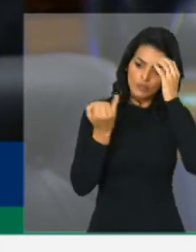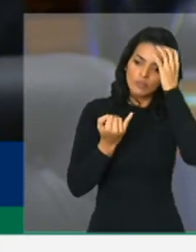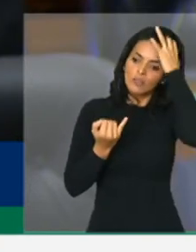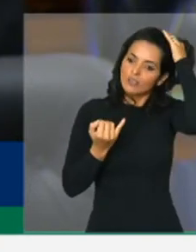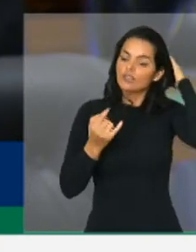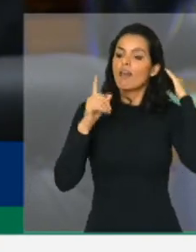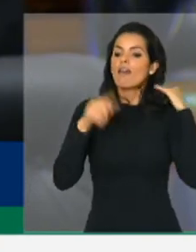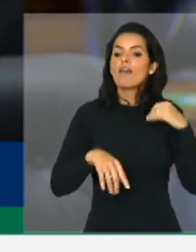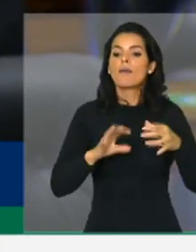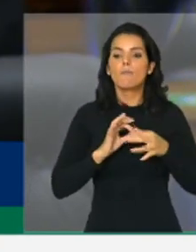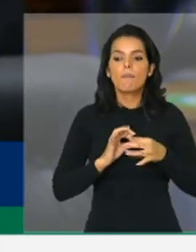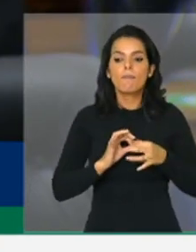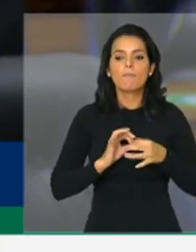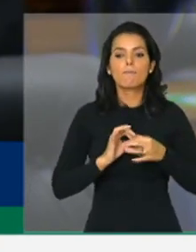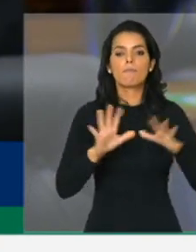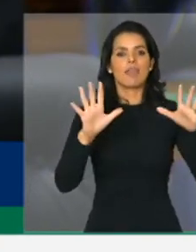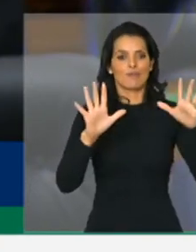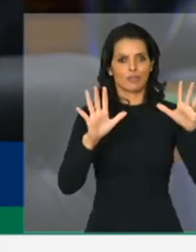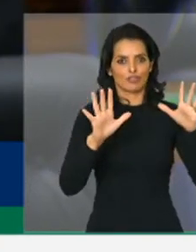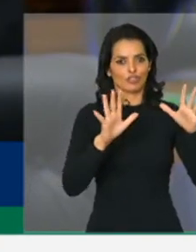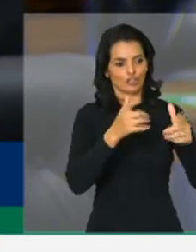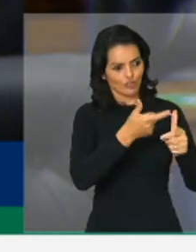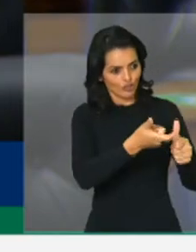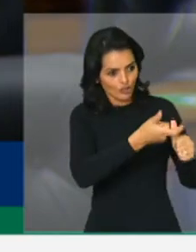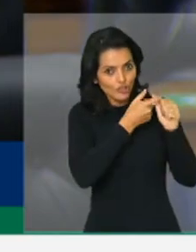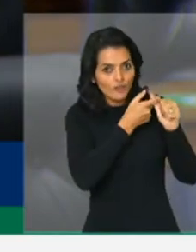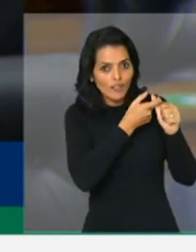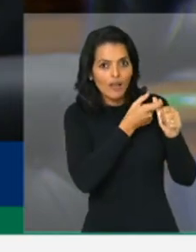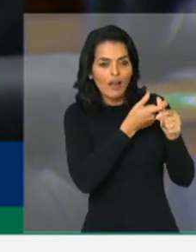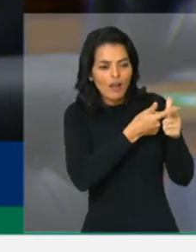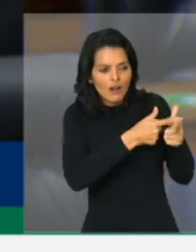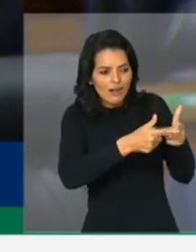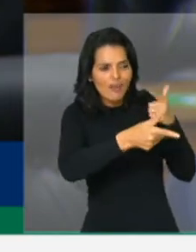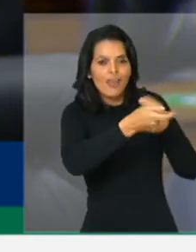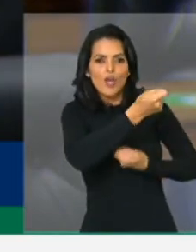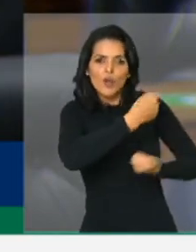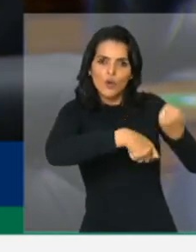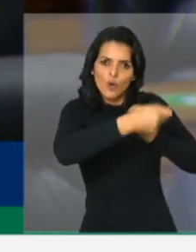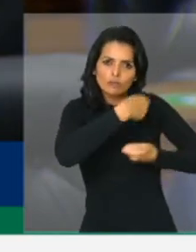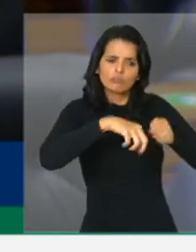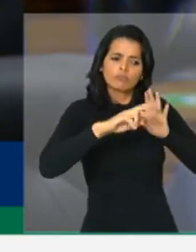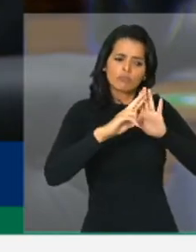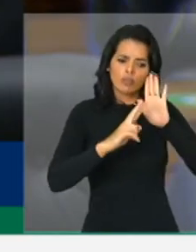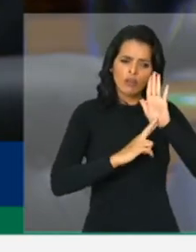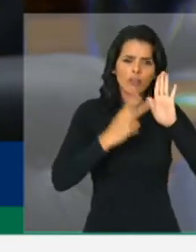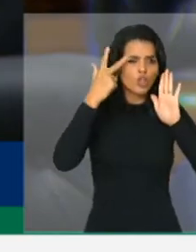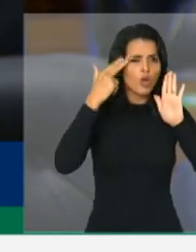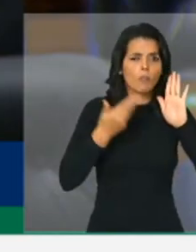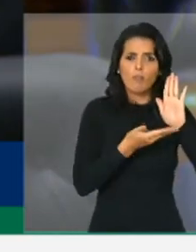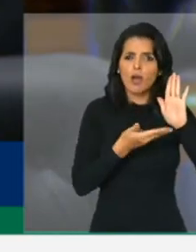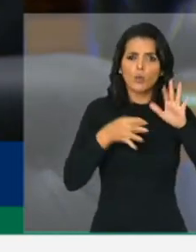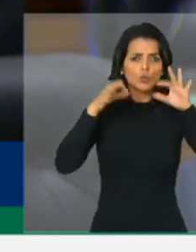ÚLTIMA HORA, É SIM. -- [PRESIDENTE]: CIDADANIA? -- [DEPUTADO]: CIDADANIA ORIENTA O VOTO NÃO. PRESIDENTE. [PRESIDENTE]: